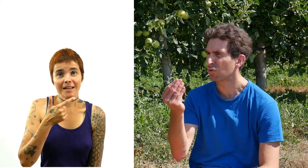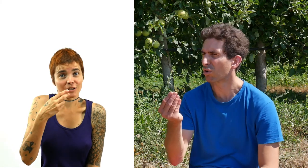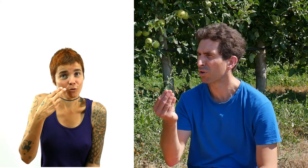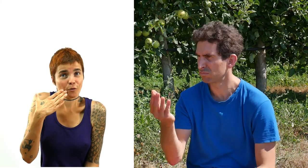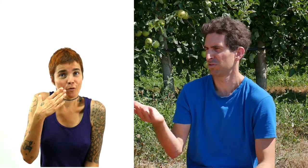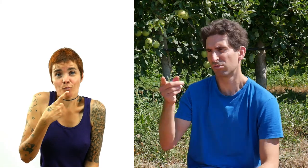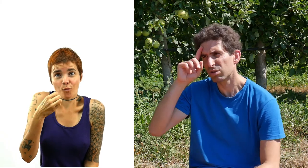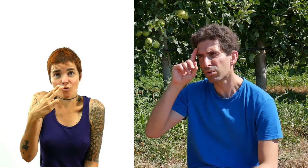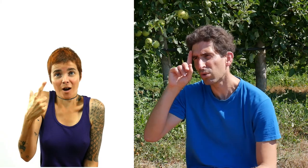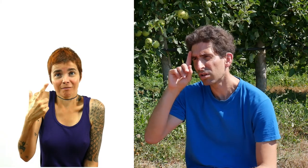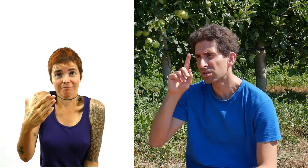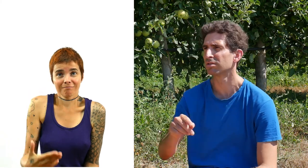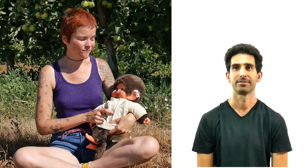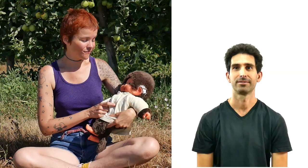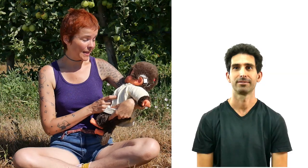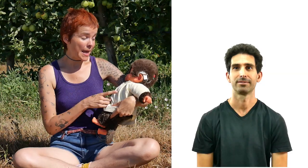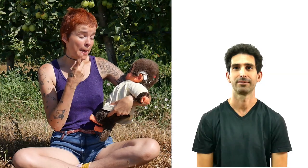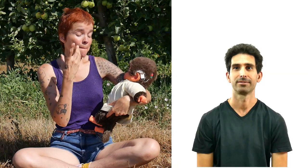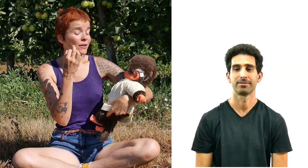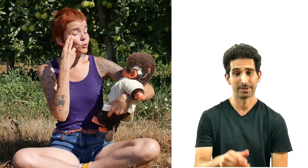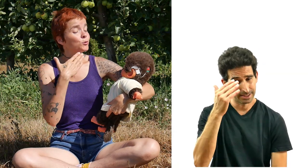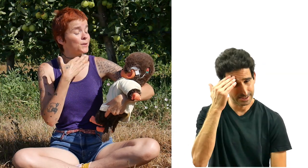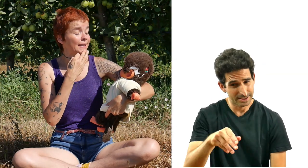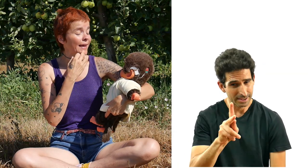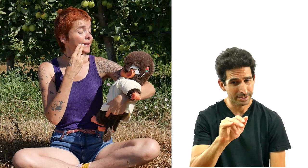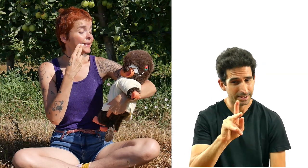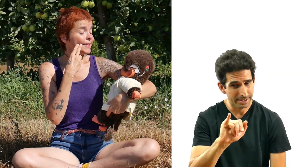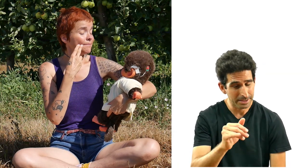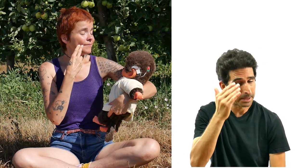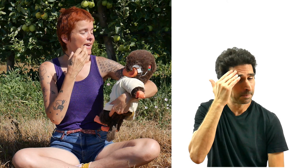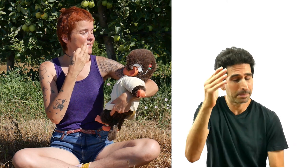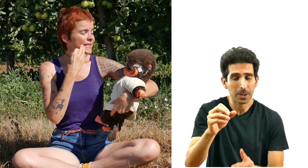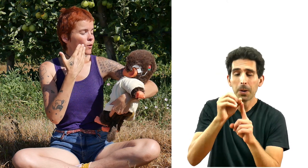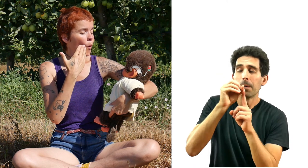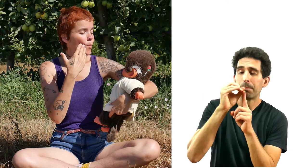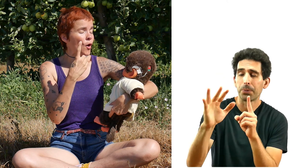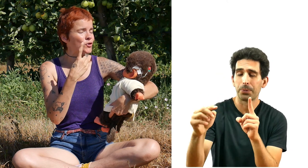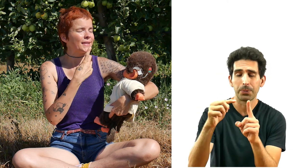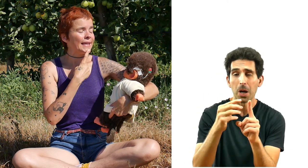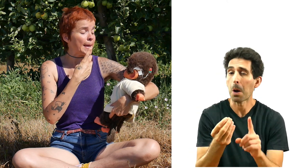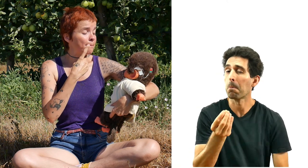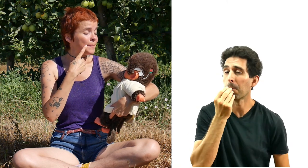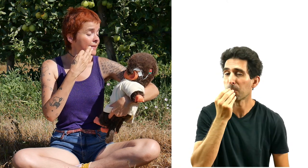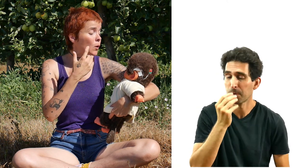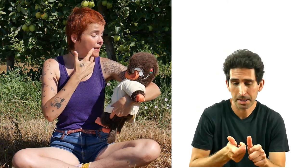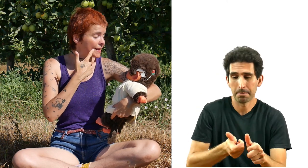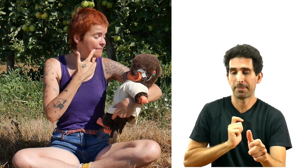Pourquoi les enfants ? Parce que, tu sais Kiki, si on mange des pissenlits,